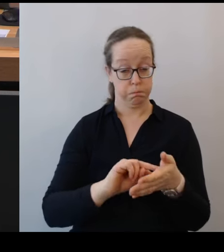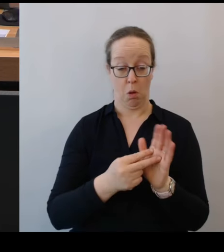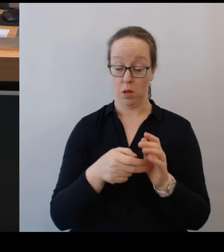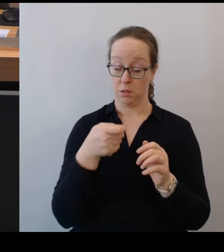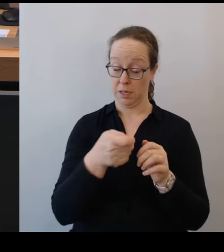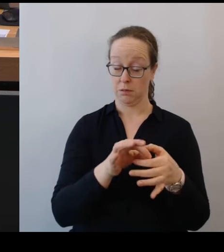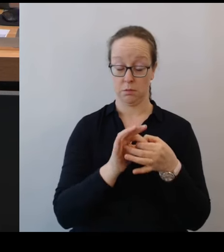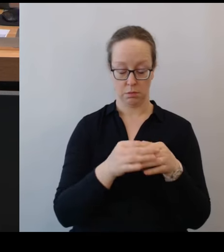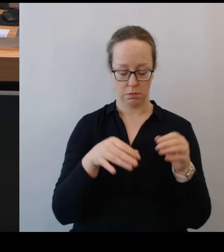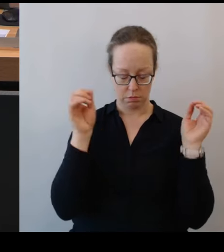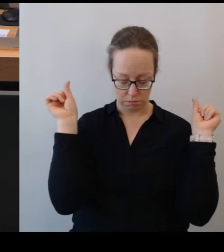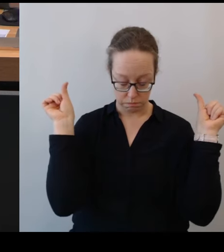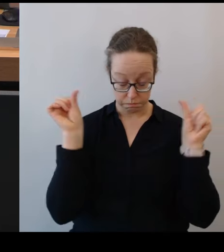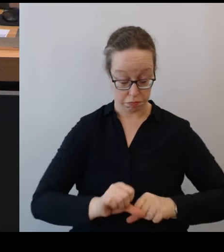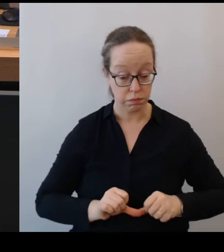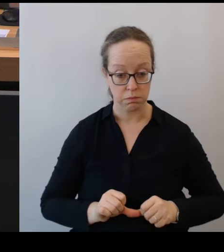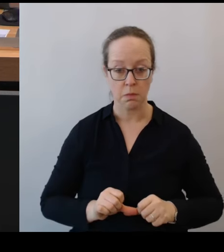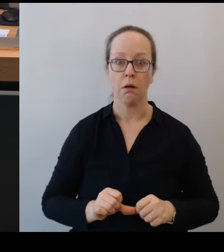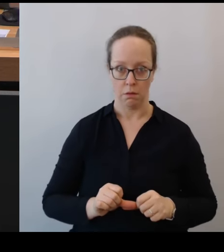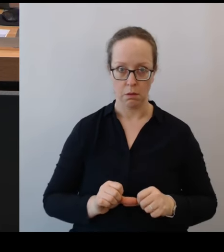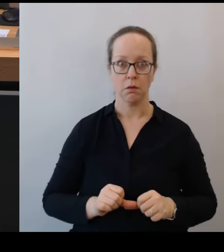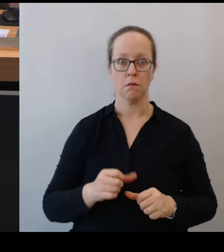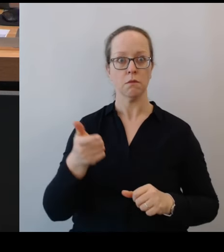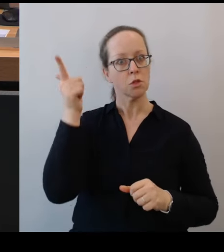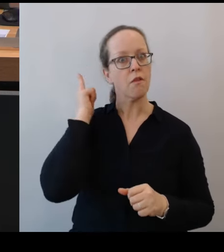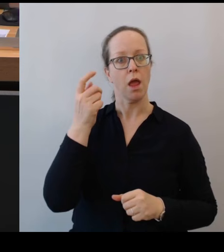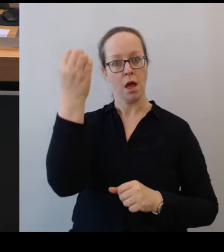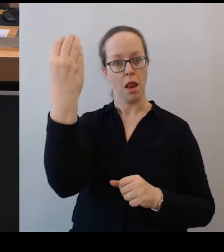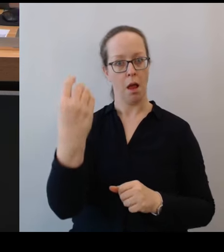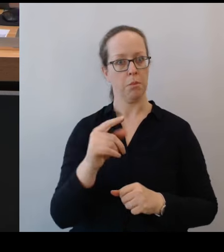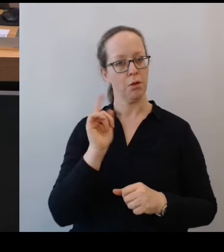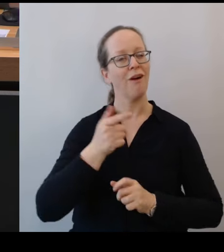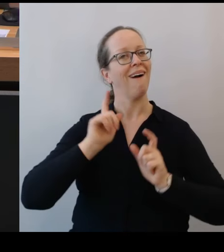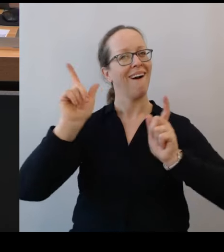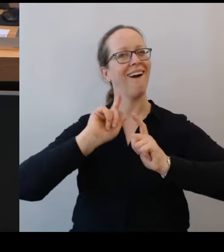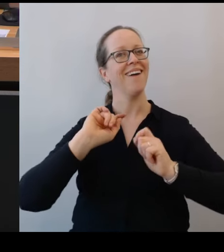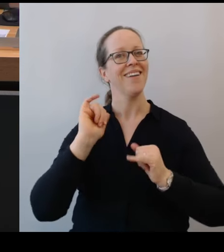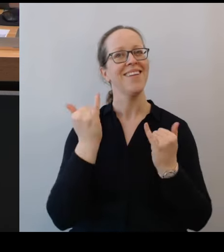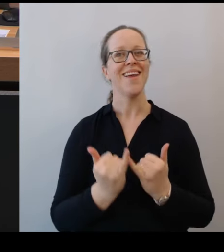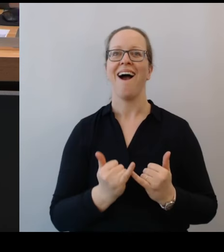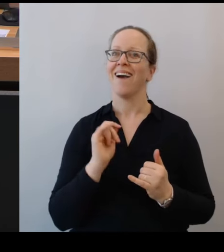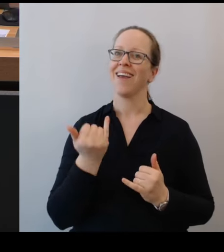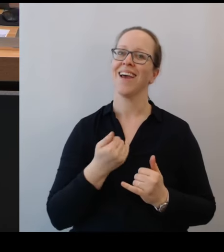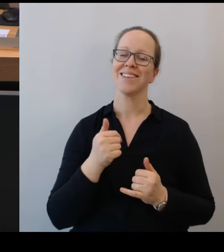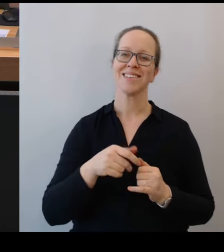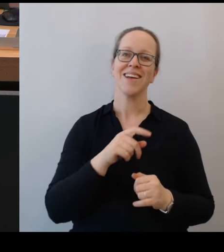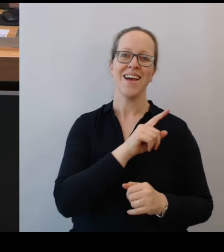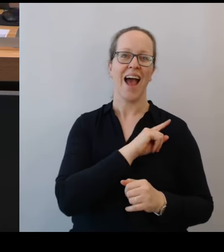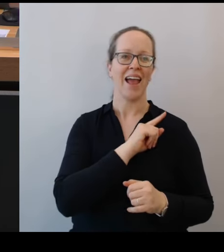20 Jahren nun endlich wieder für das Wohnen ein eigenes Ministerium zuständig, ein eigenes Ministerium geschaffen hat?